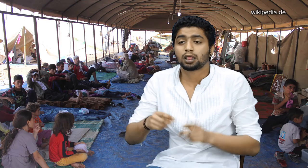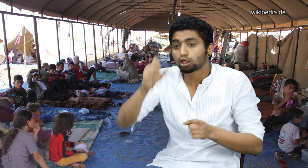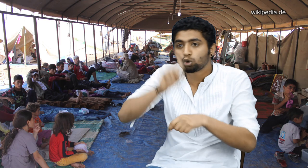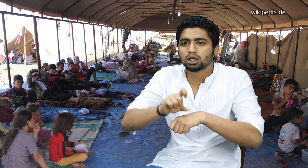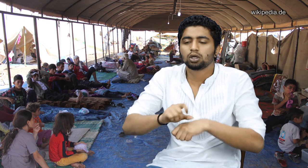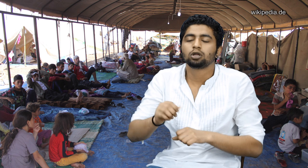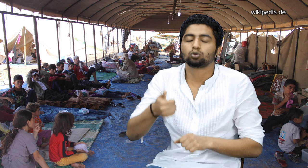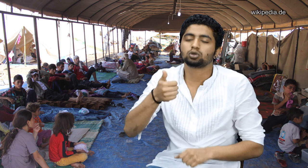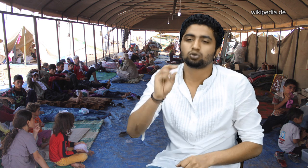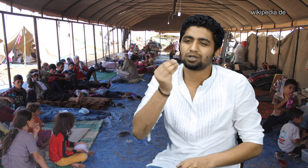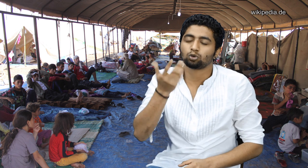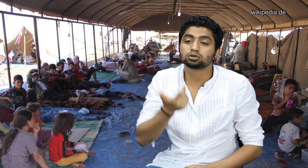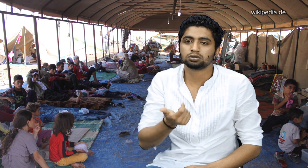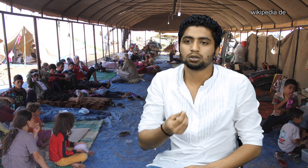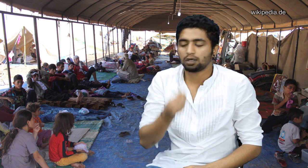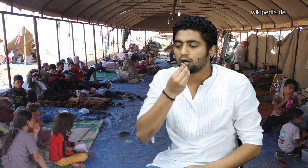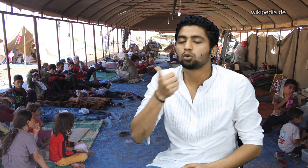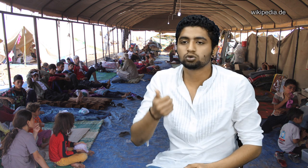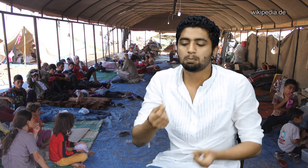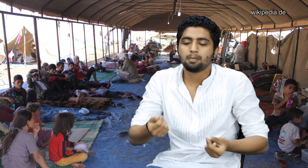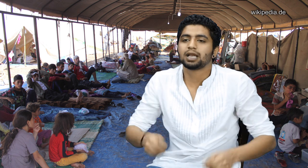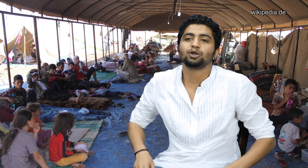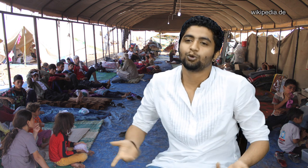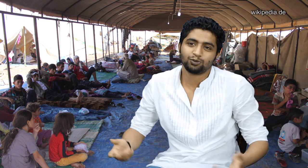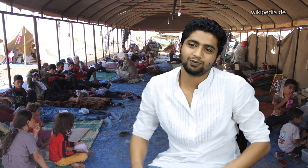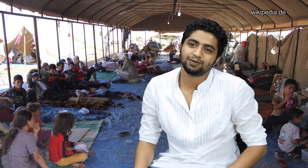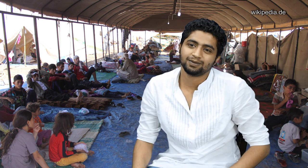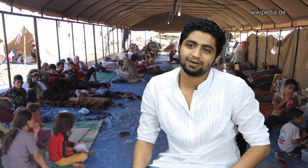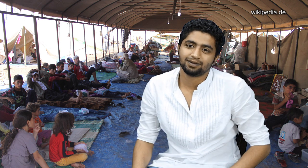In der Türkei ging es uns schon gut, wir hatten genug zu Essen. Nur wir hatten kein Geld.